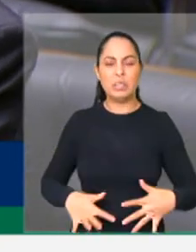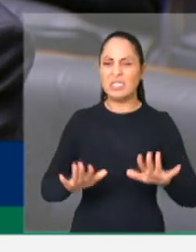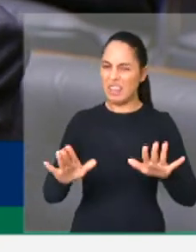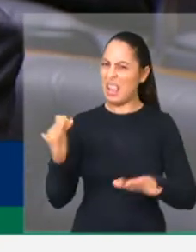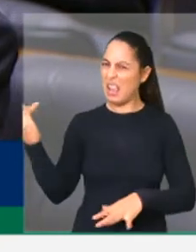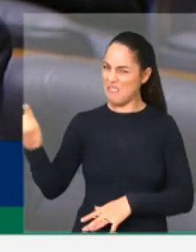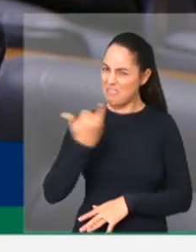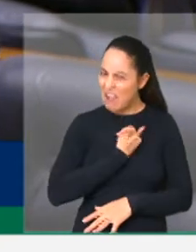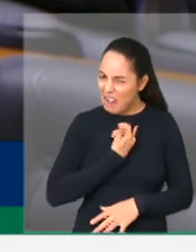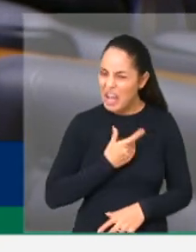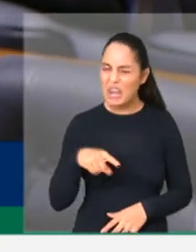EXISTIR EM 2007 . ISSO É UM PASSIVO QUE FICOU DE LÁ PARA